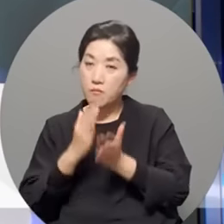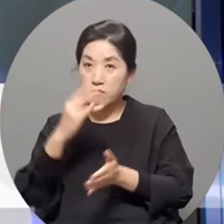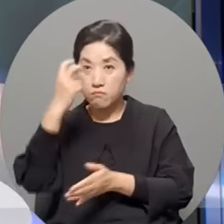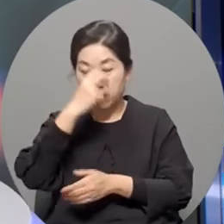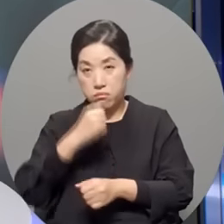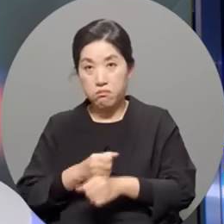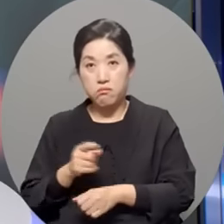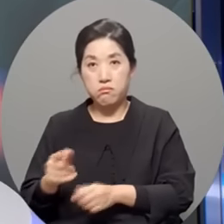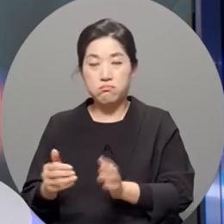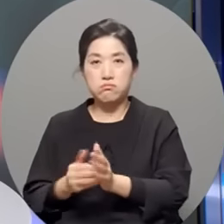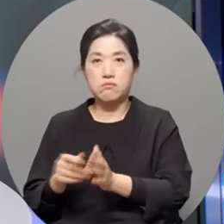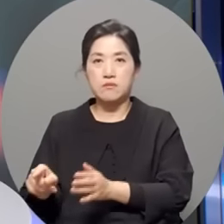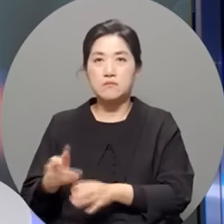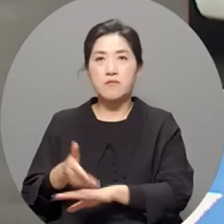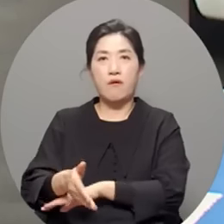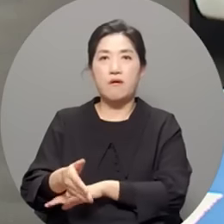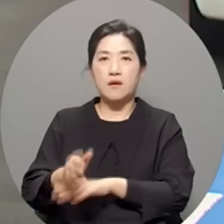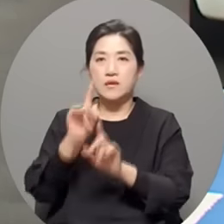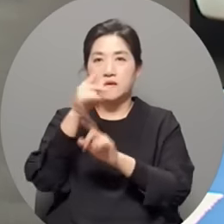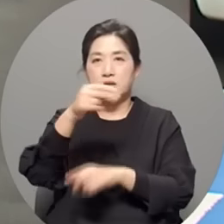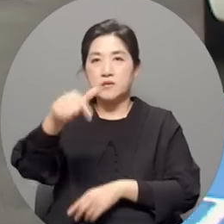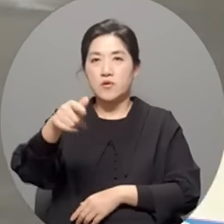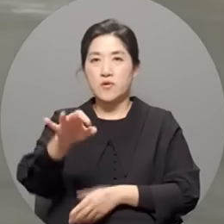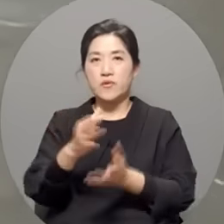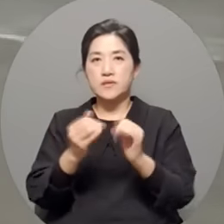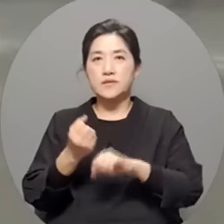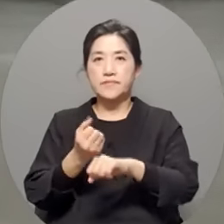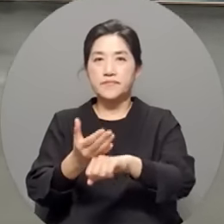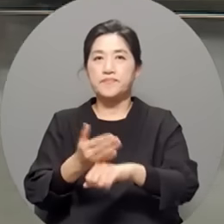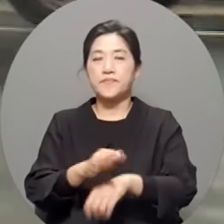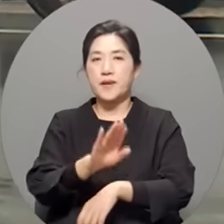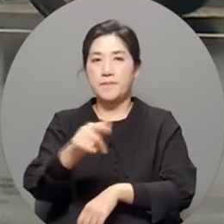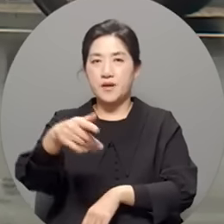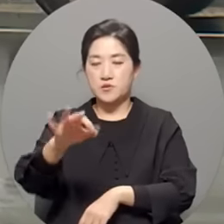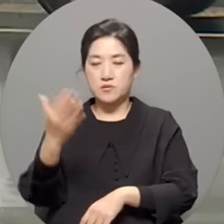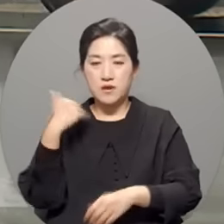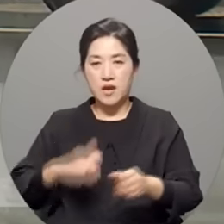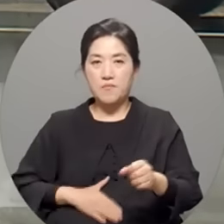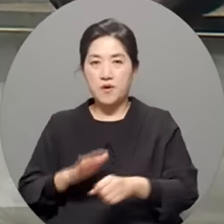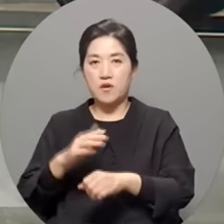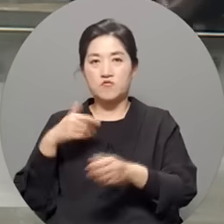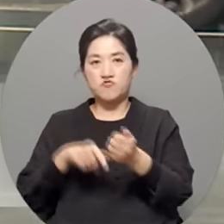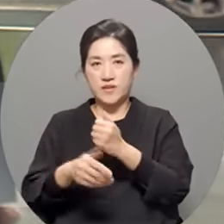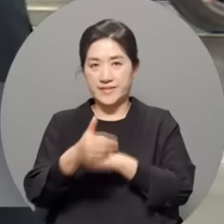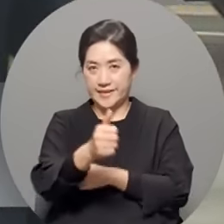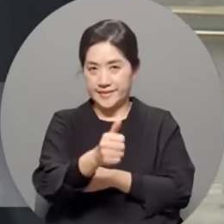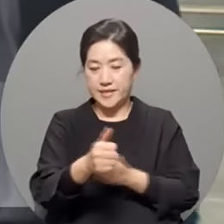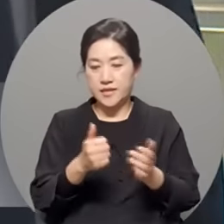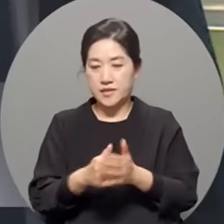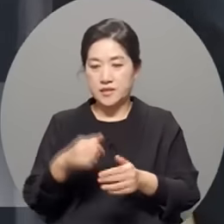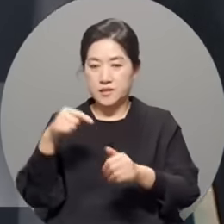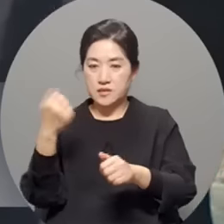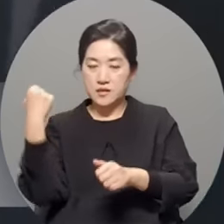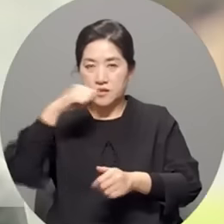대령의 항명죄가 성립하는지 법률 검토를 한 것으로 드러났습니다. 이덕영 기자입니다.